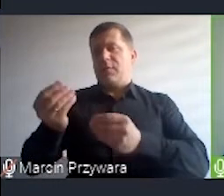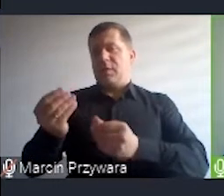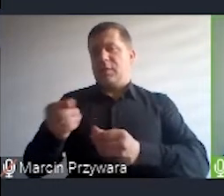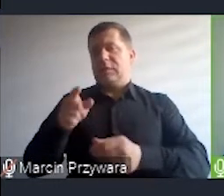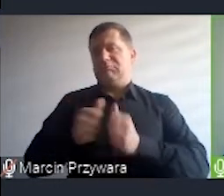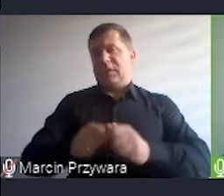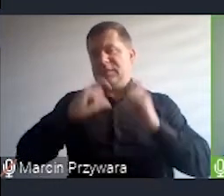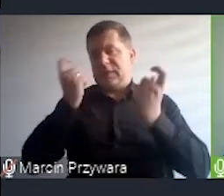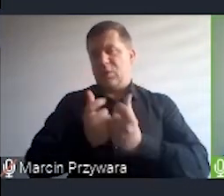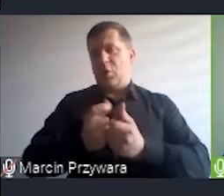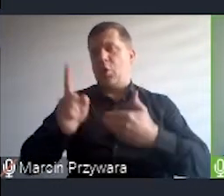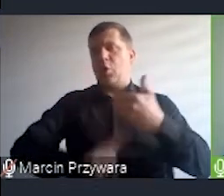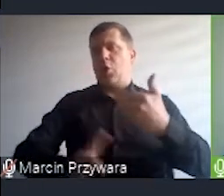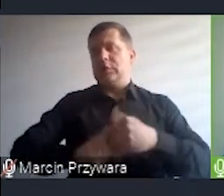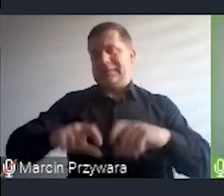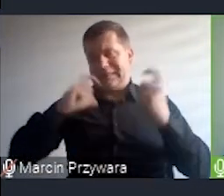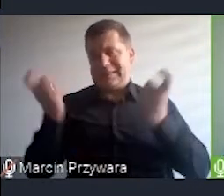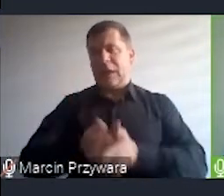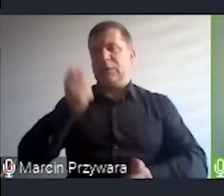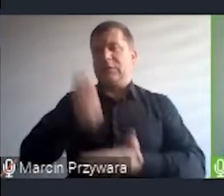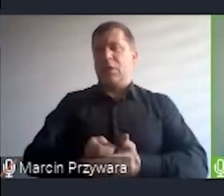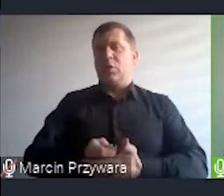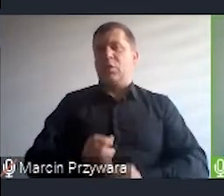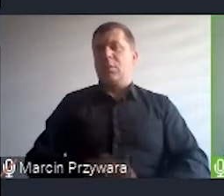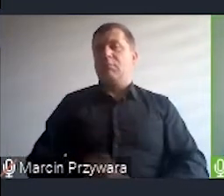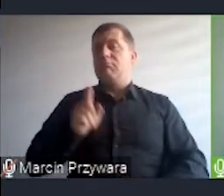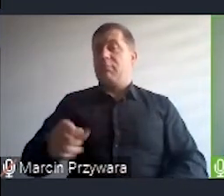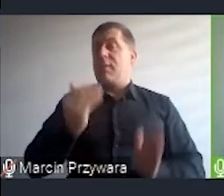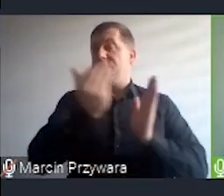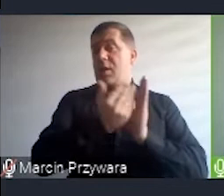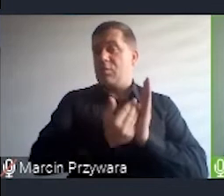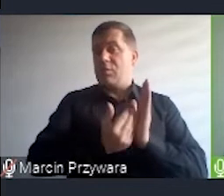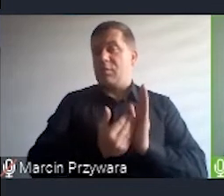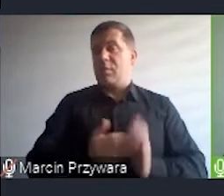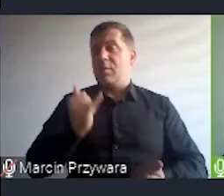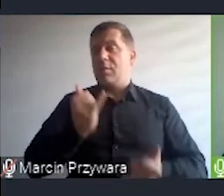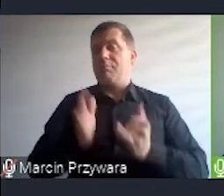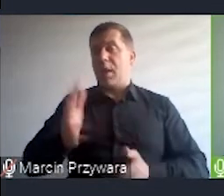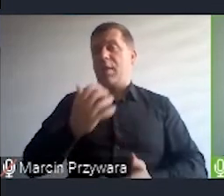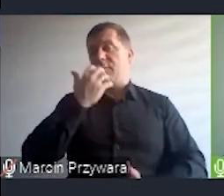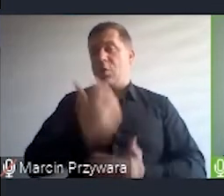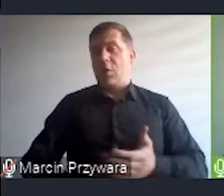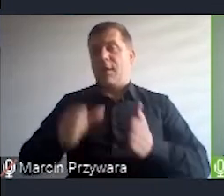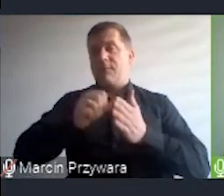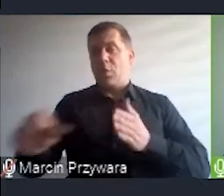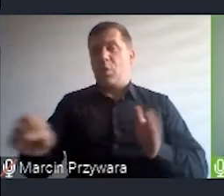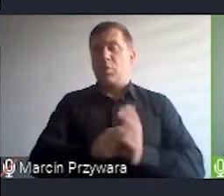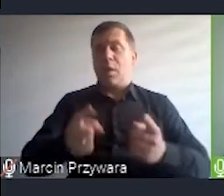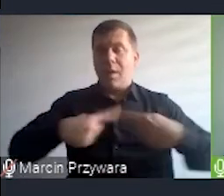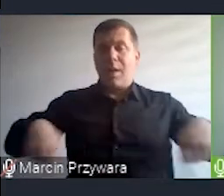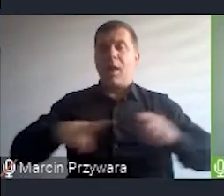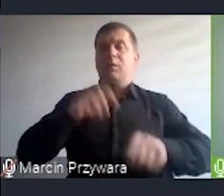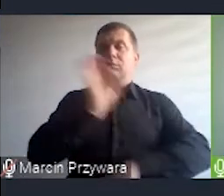rozliczyć całość zakupu pod warunkiem, że on będzie wykorzystywany wyłącznie w okresie realizacji projektu.